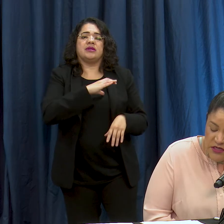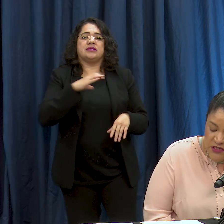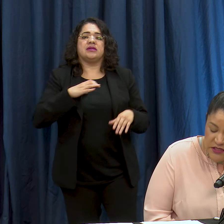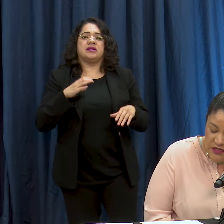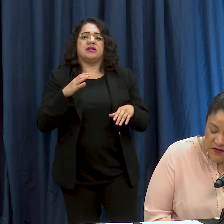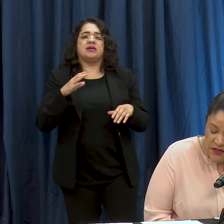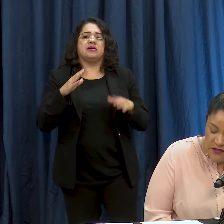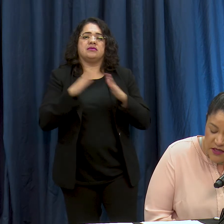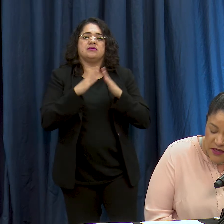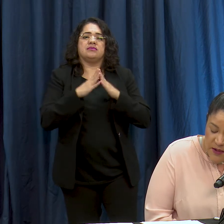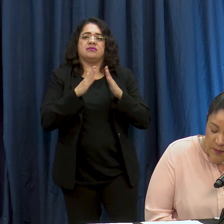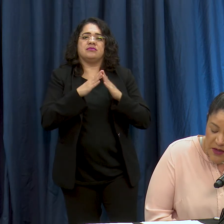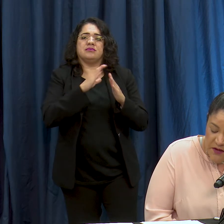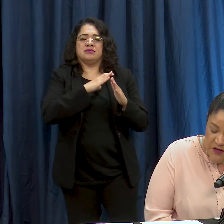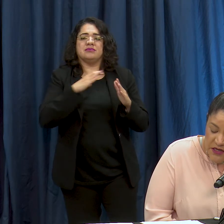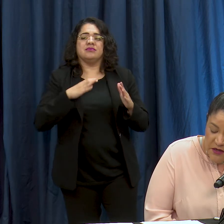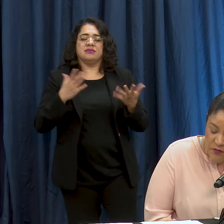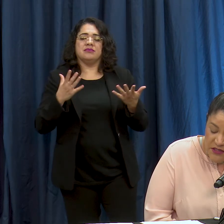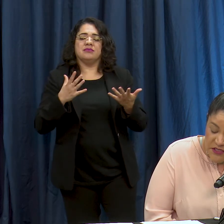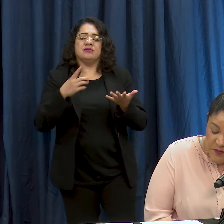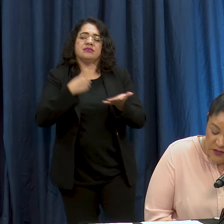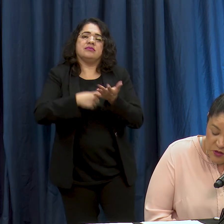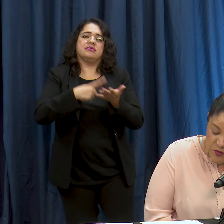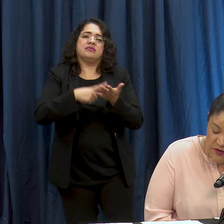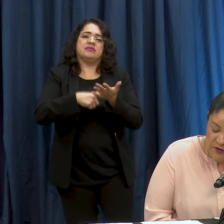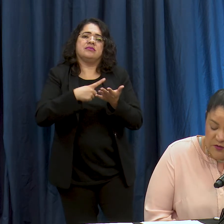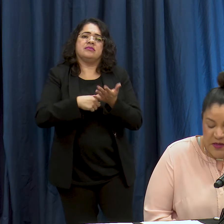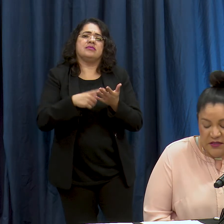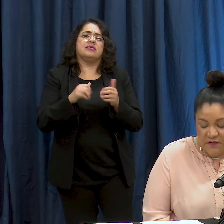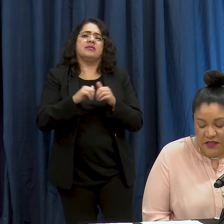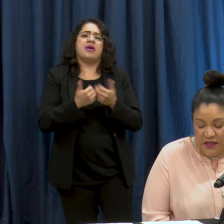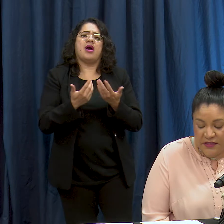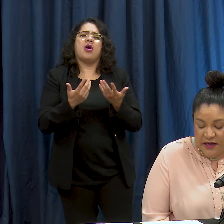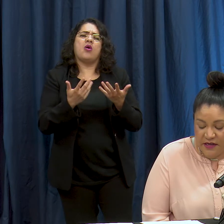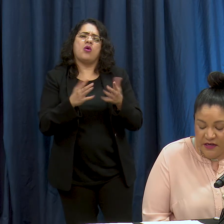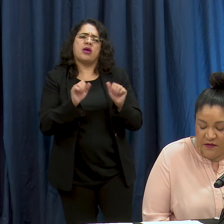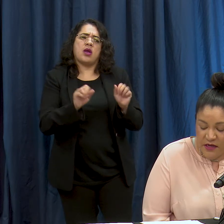initiative 'as para abrir meses Paseos públicos par actividades al aire libre